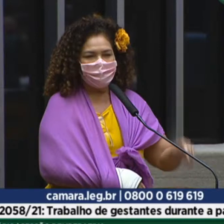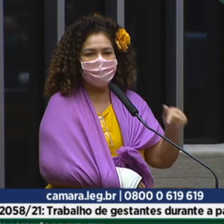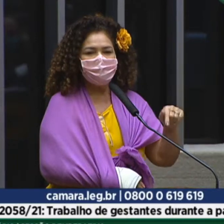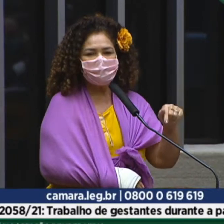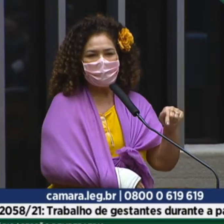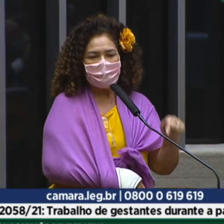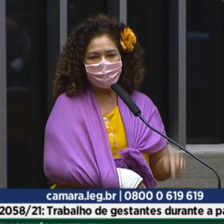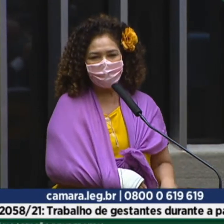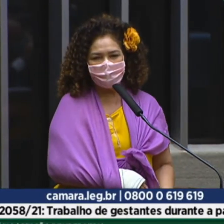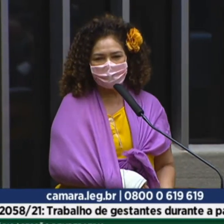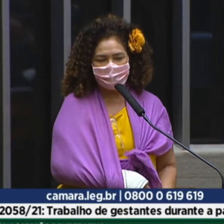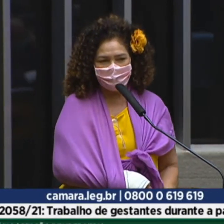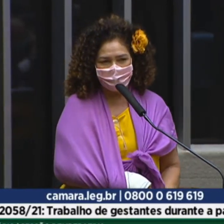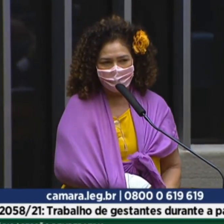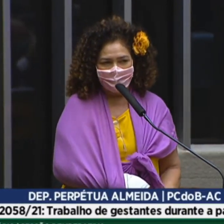NÃO INSTALASSE HOJE AQUI O FALSO DEBATE SE GRAVIDEZ É